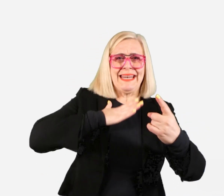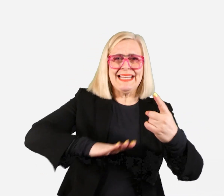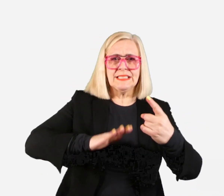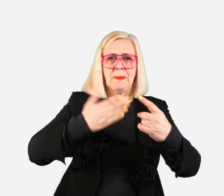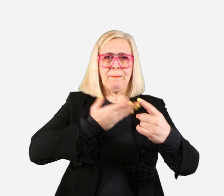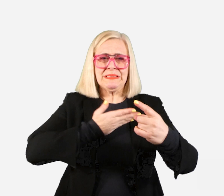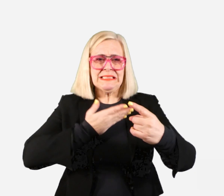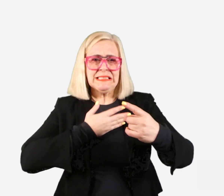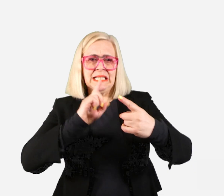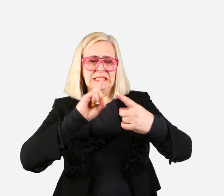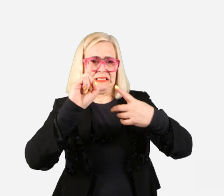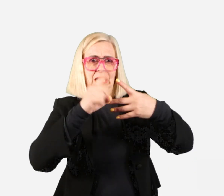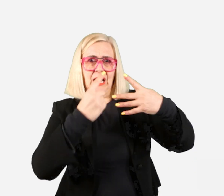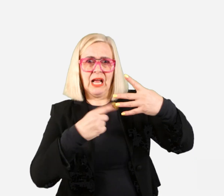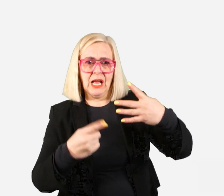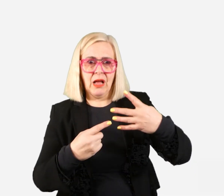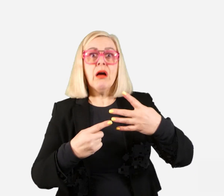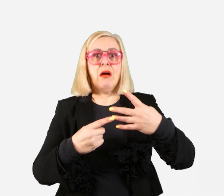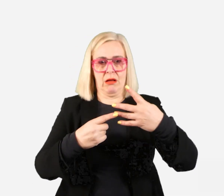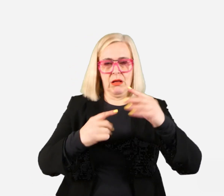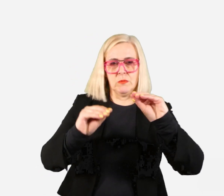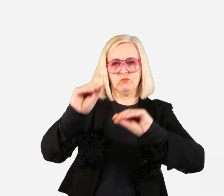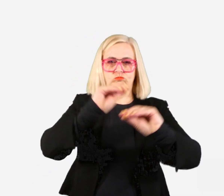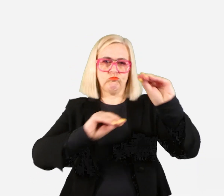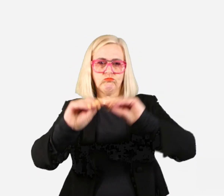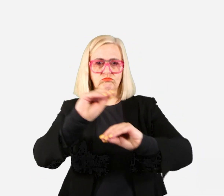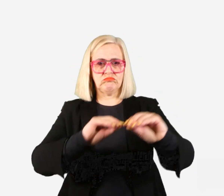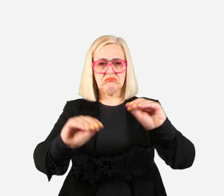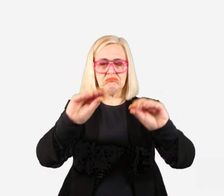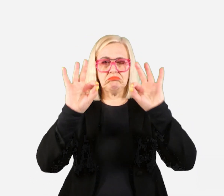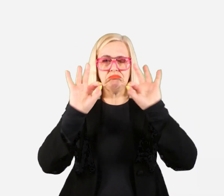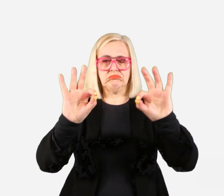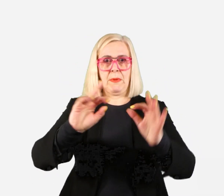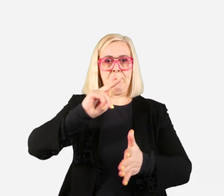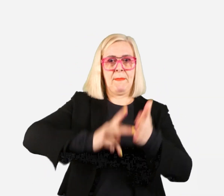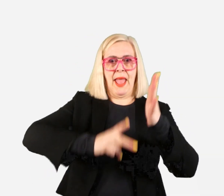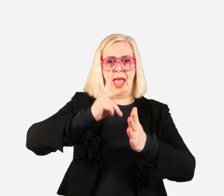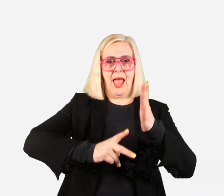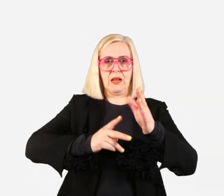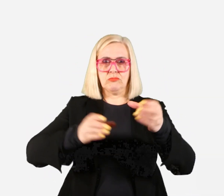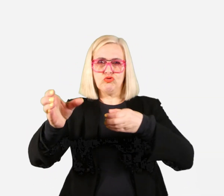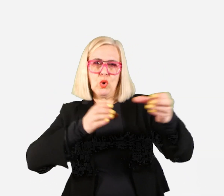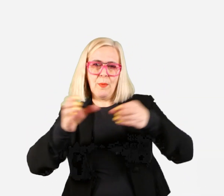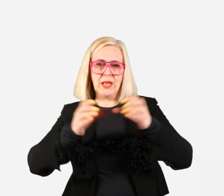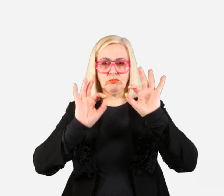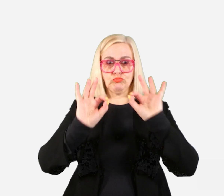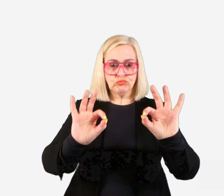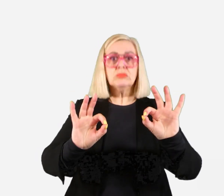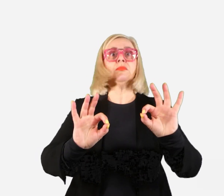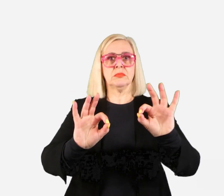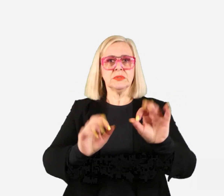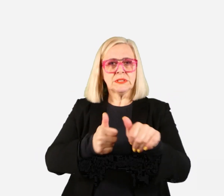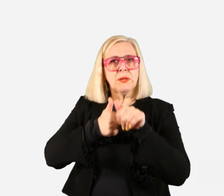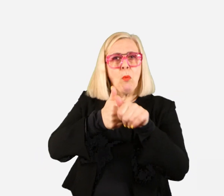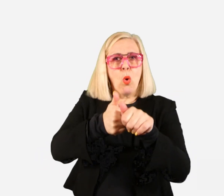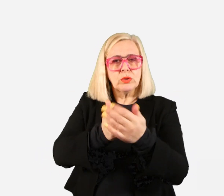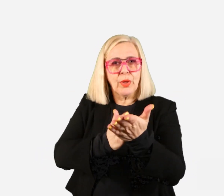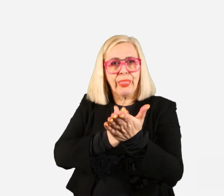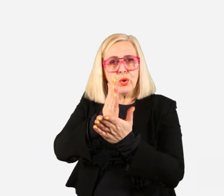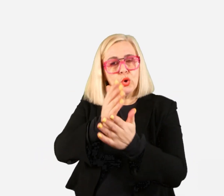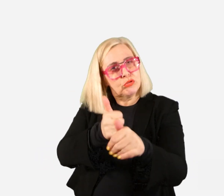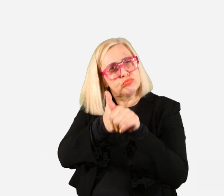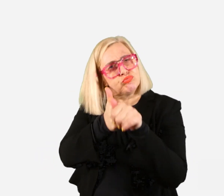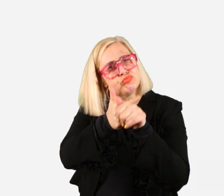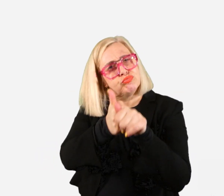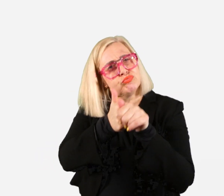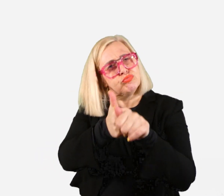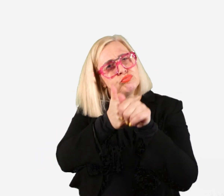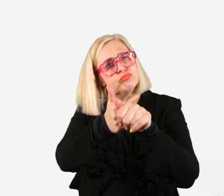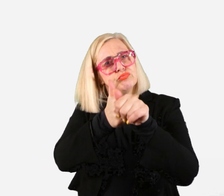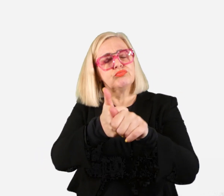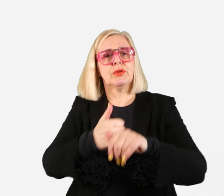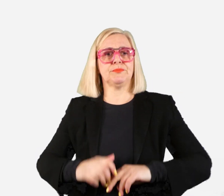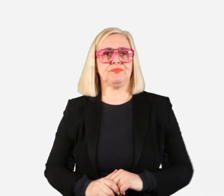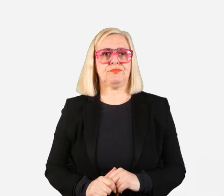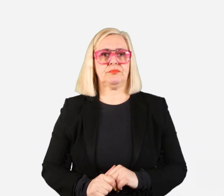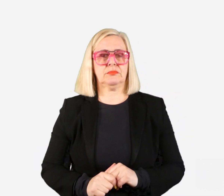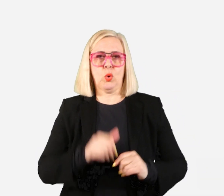eich busnes a datblygu cynllun recriwtio wedi'i deilwra sy'n rhoi cymorth i chi trwy gydol y broses.